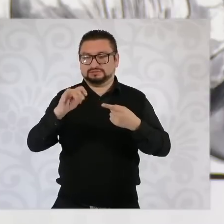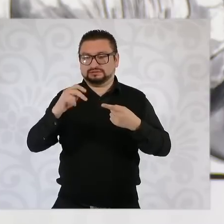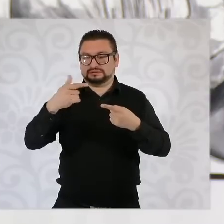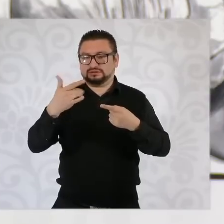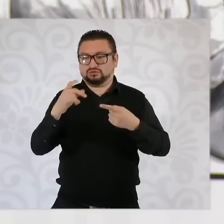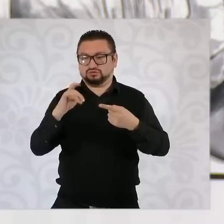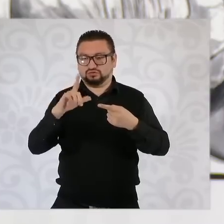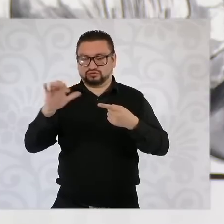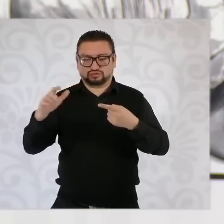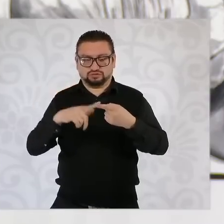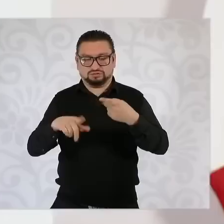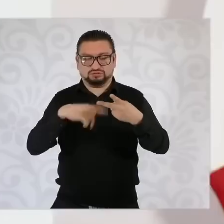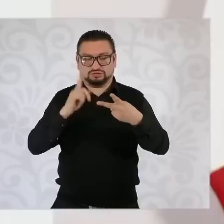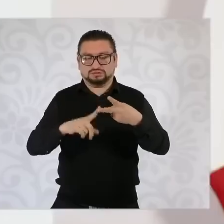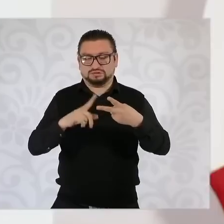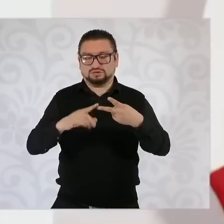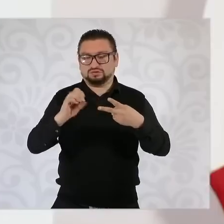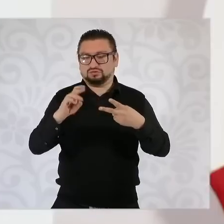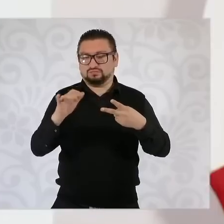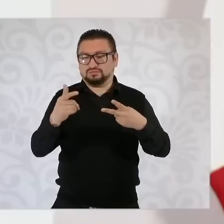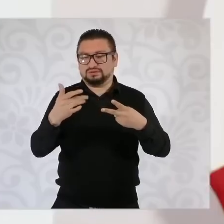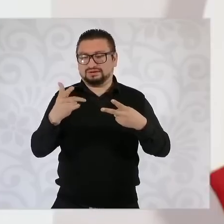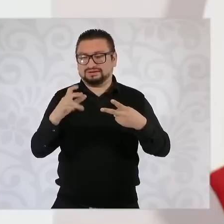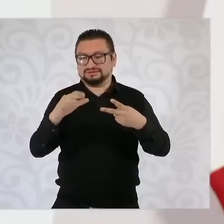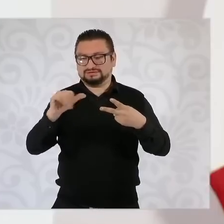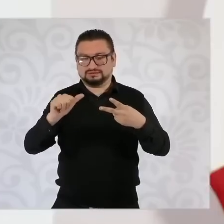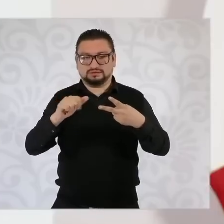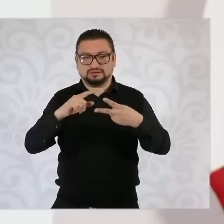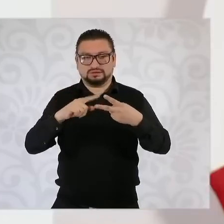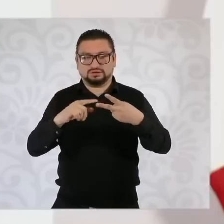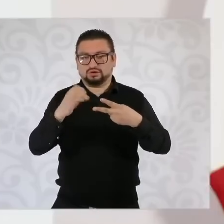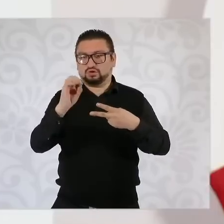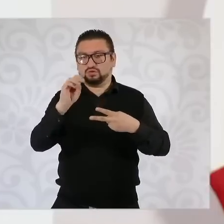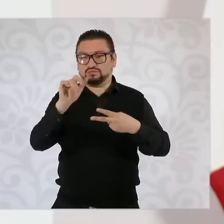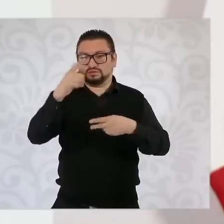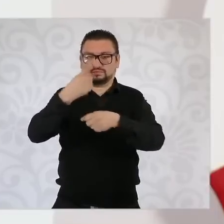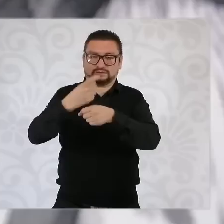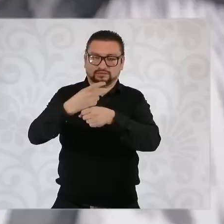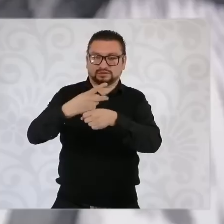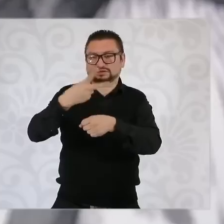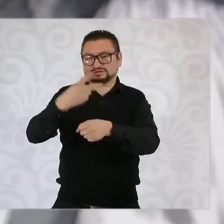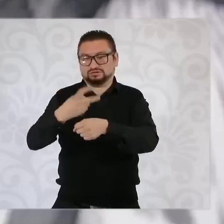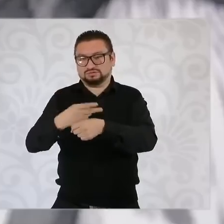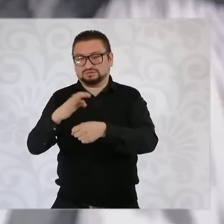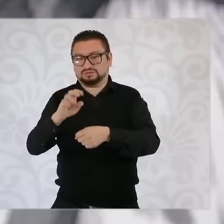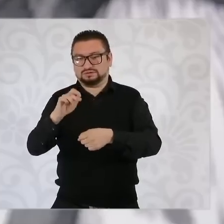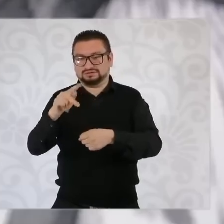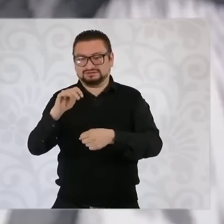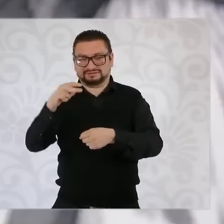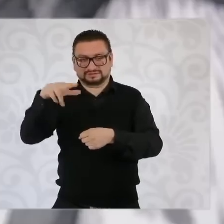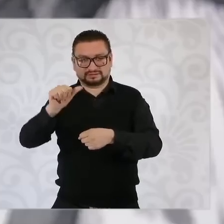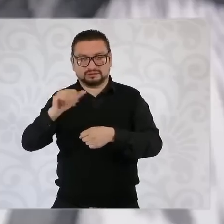y Omar García jf Omar aparec en primer lugar Ernestina en segundo porque Hub un acuerdo í en